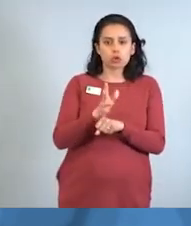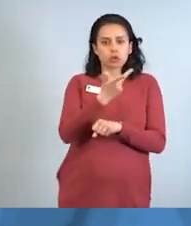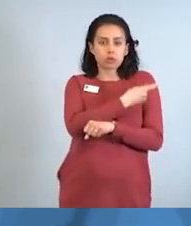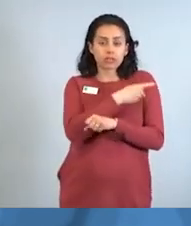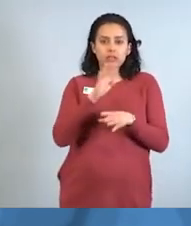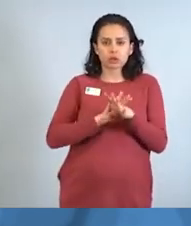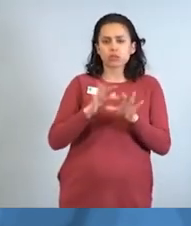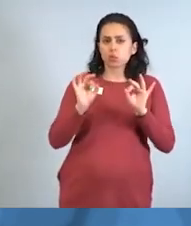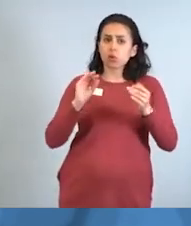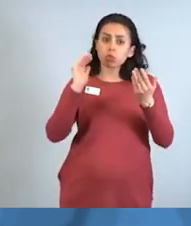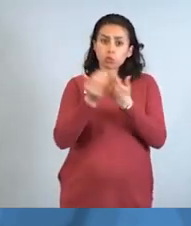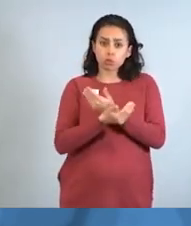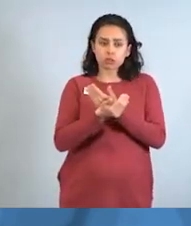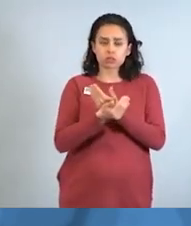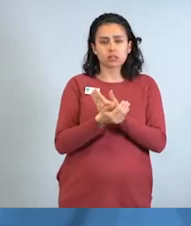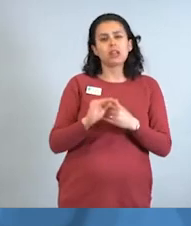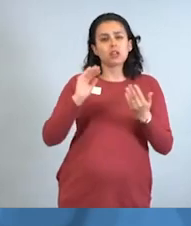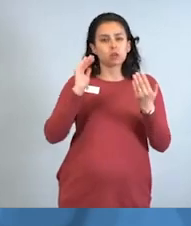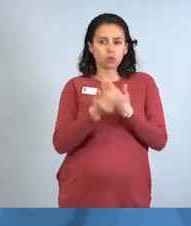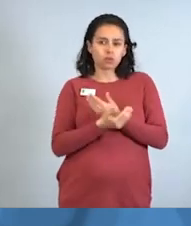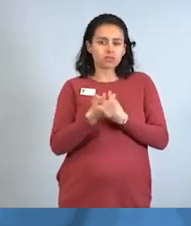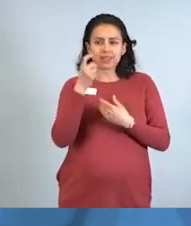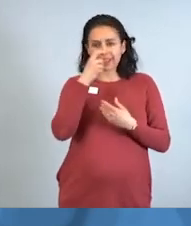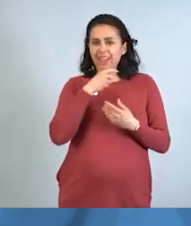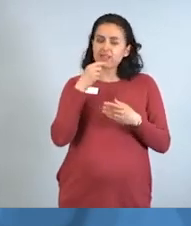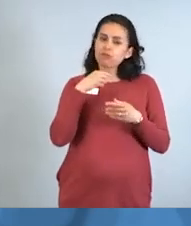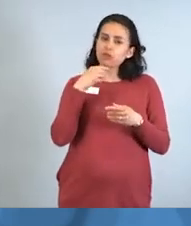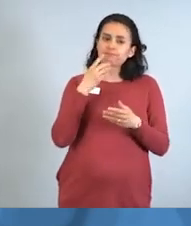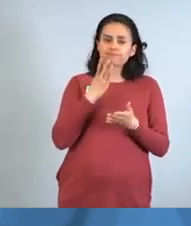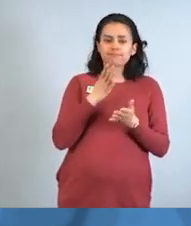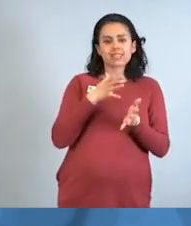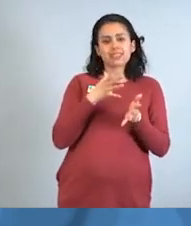Turvallisuudesta ei oikein voi puhua ilman, että puhuisi myös tehokkuudesta,